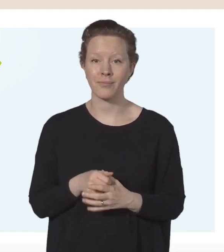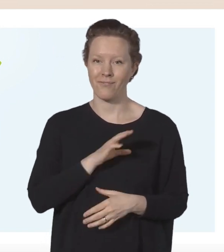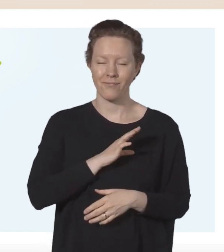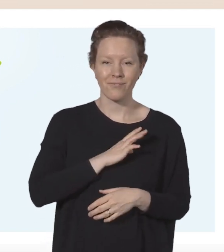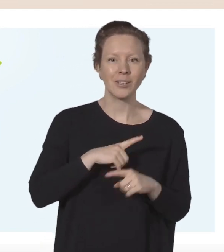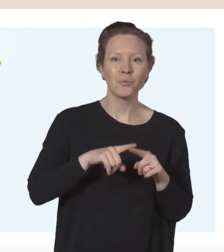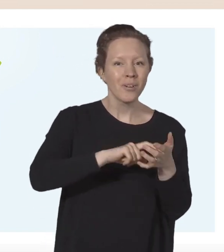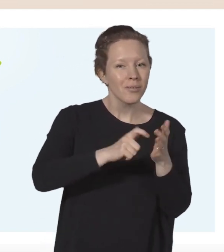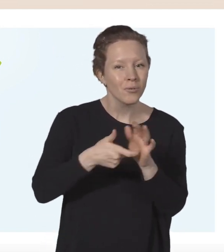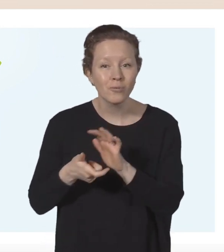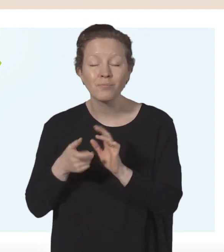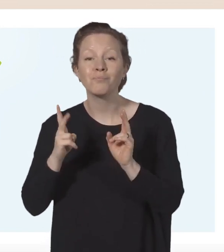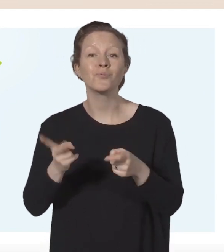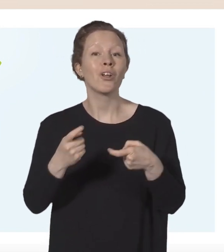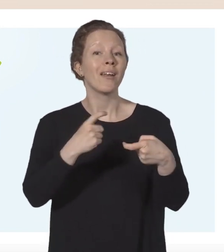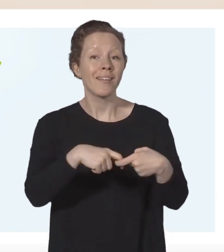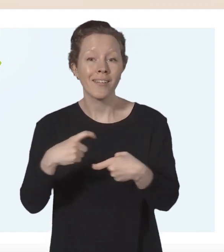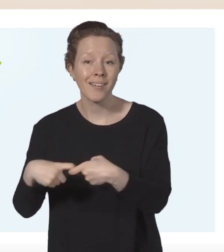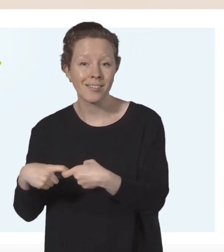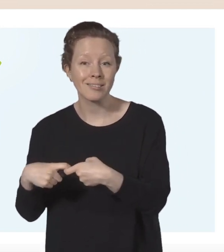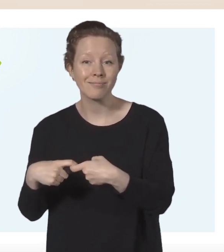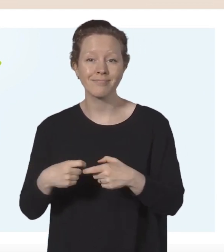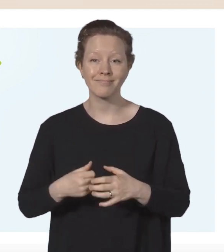Följ annonseringen via länken intill!